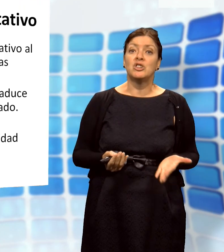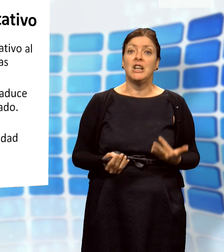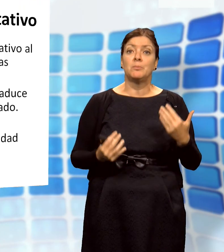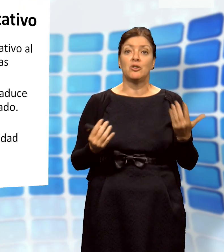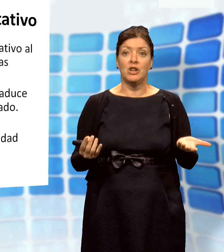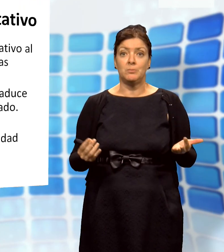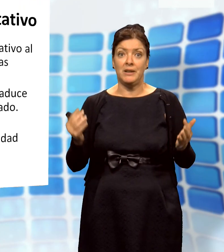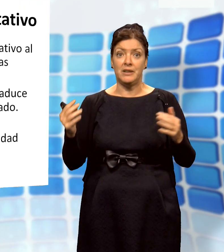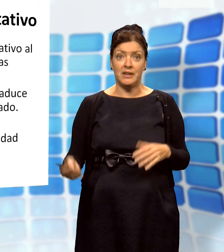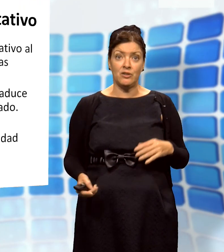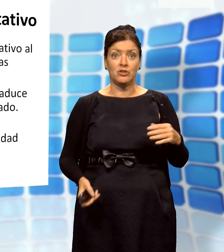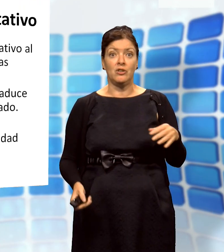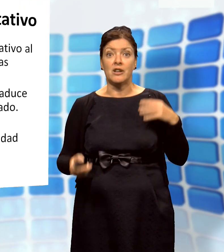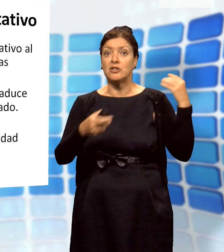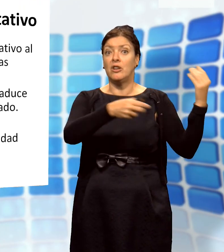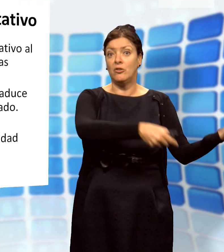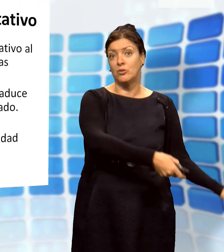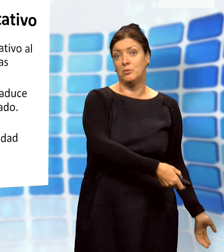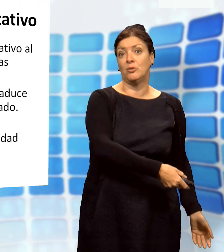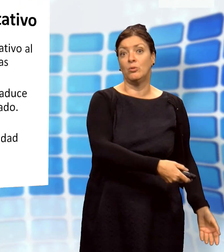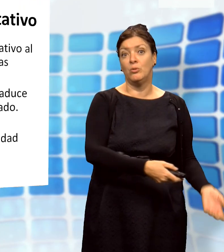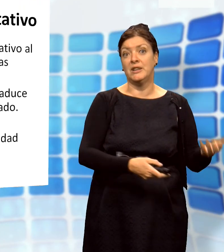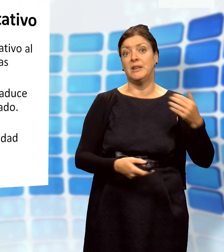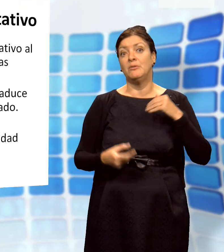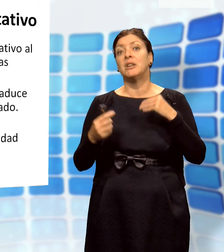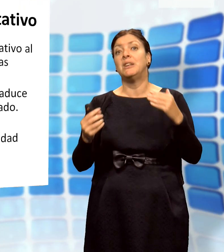que las personas, para entendernos con el resto de los grupos y culturas, debemos evitar